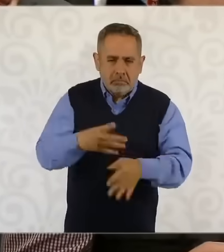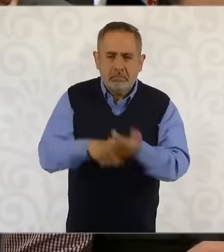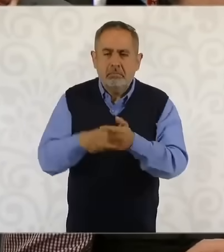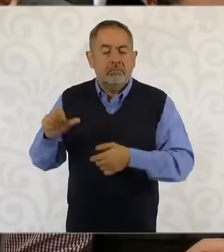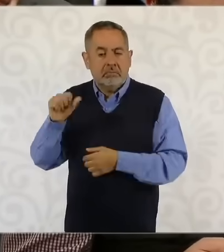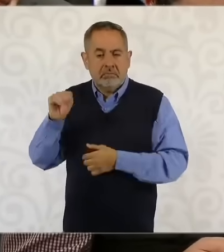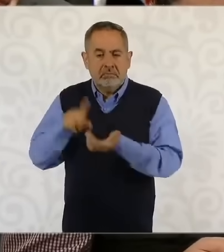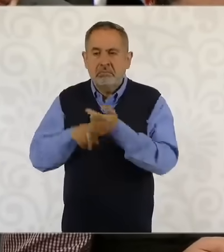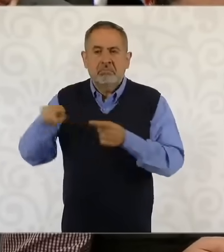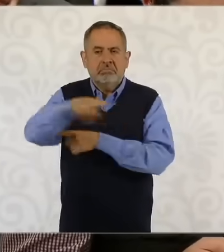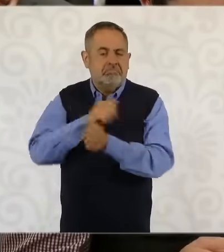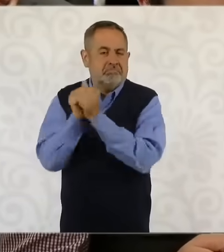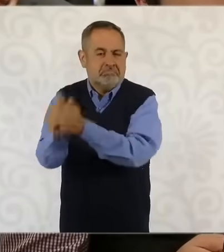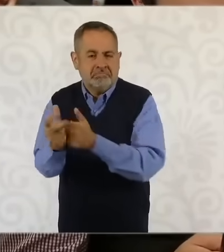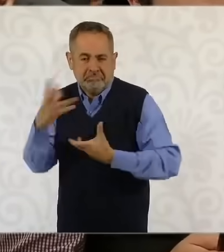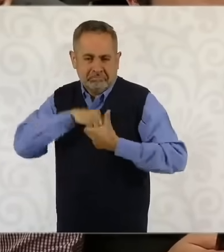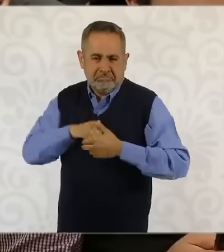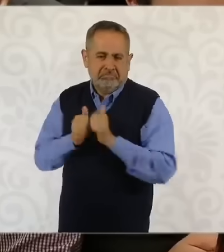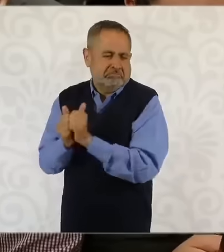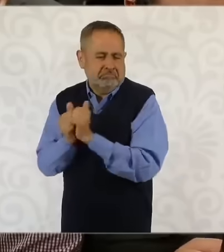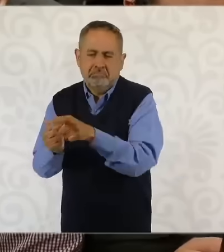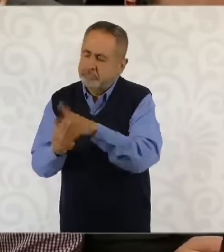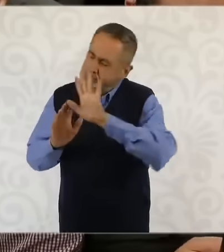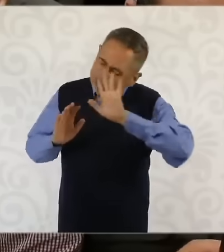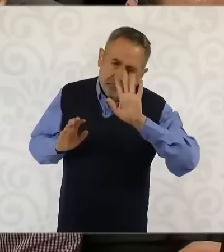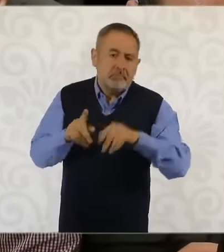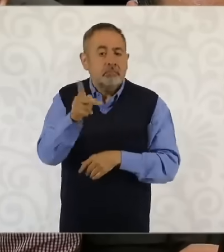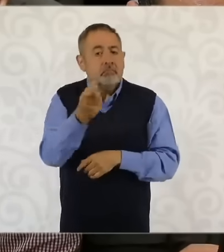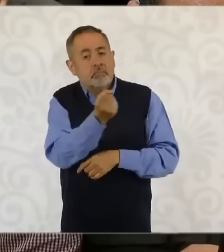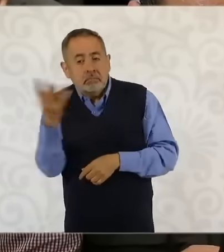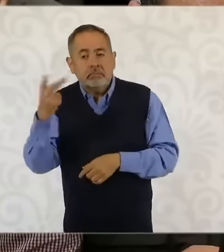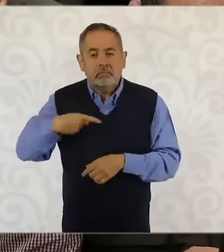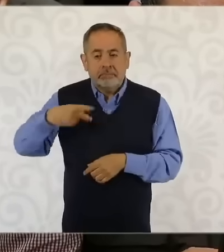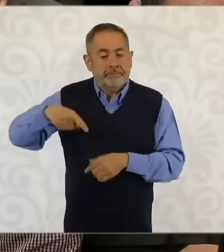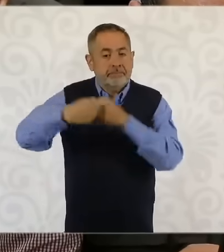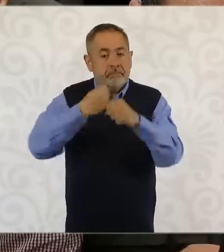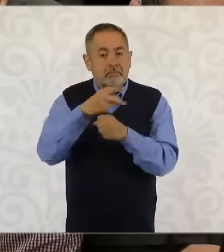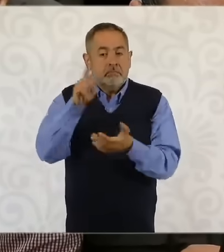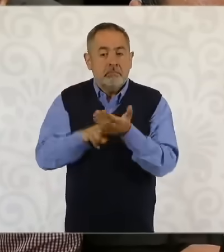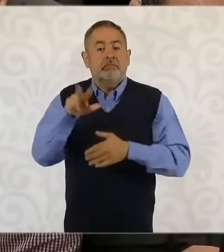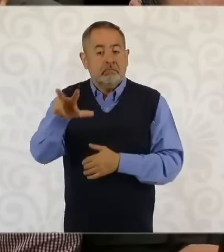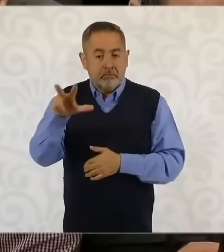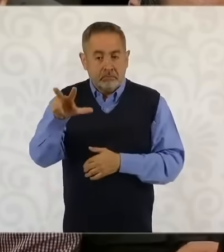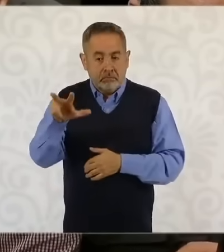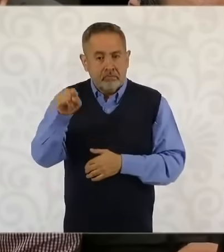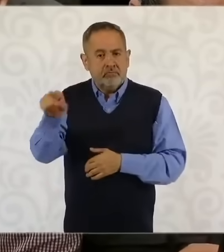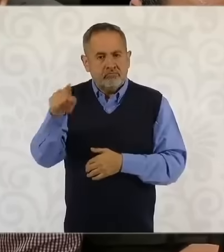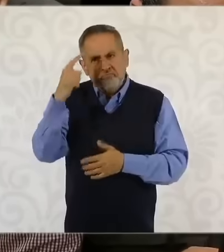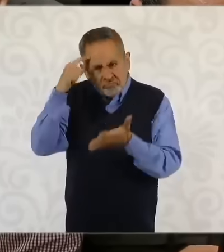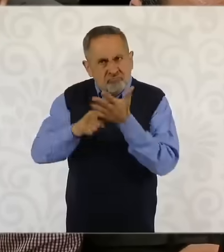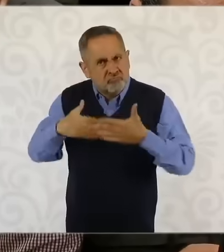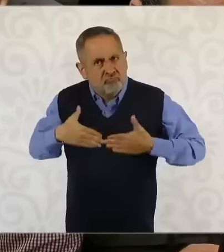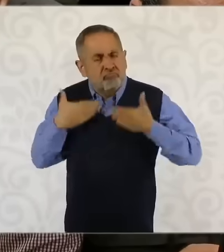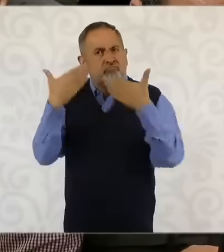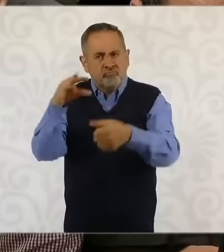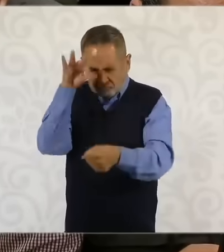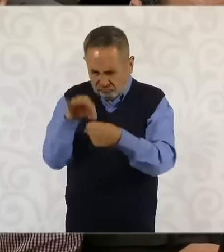a estar siempre con él entonces eh pero hay gente presidenta que en el 2018 creyó votó y me refiero